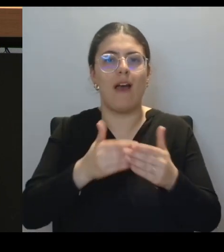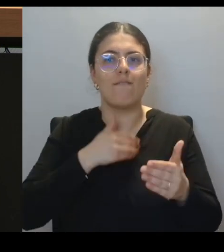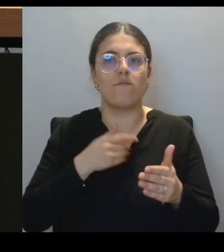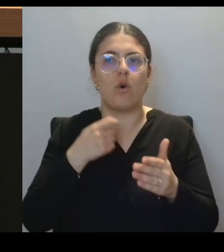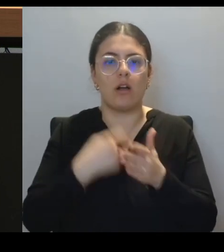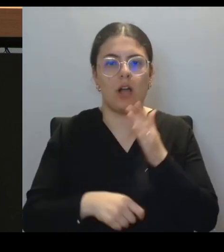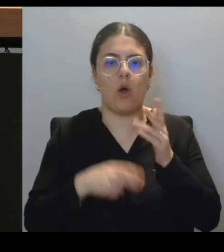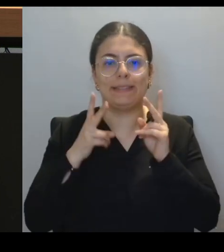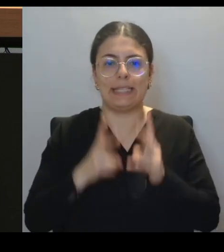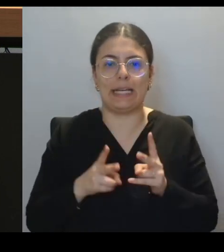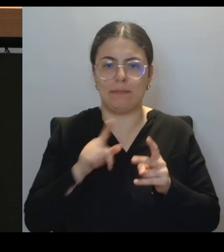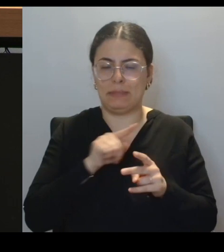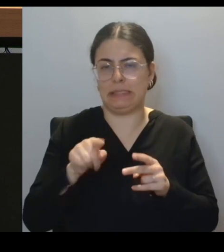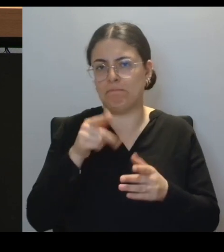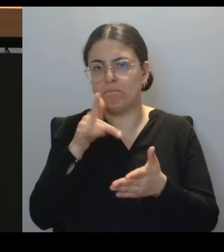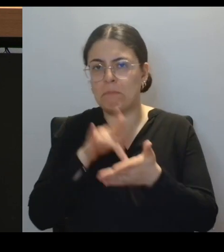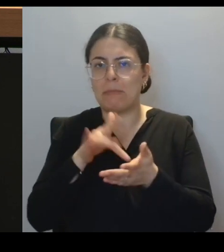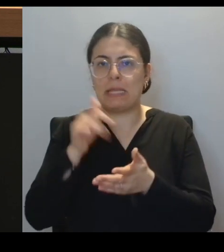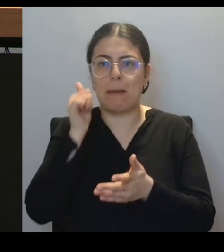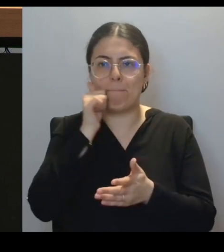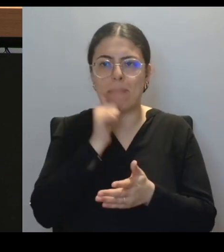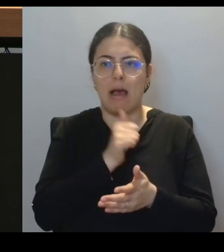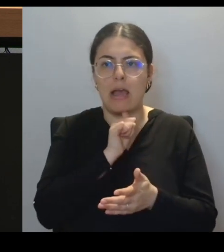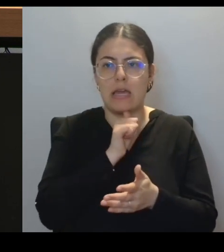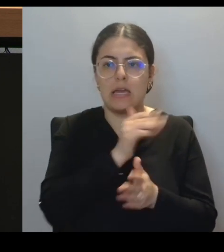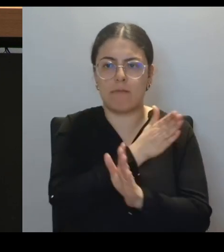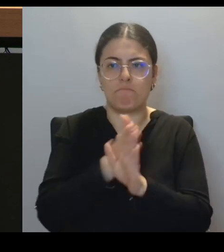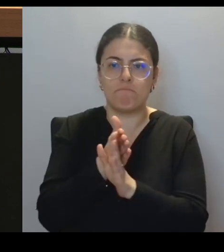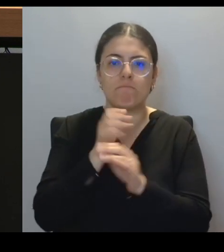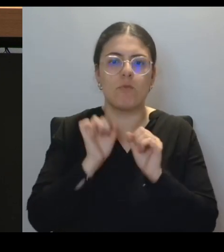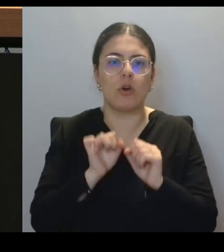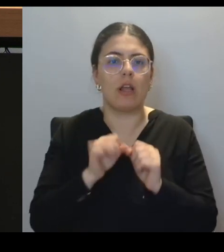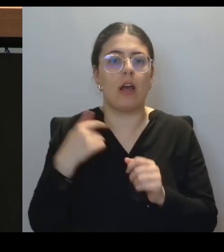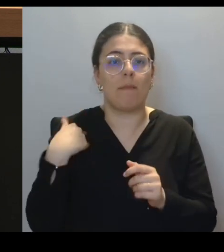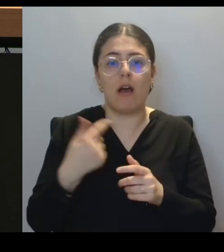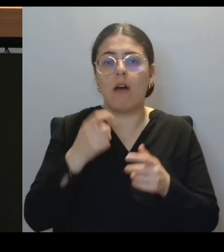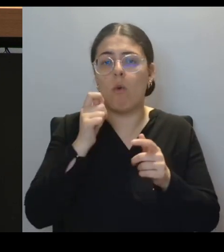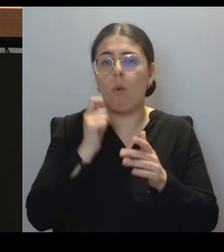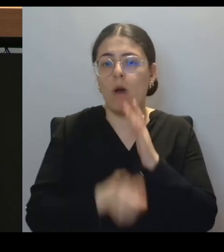dem Urteil des Bundesverwaltungsgerichts im November 2021, dass die Anwendung